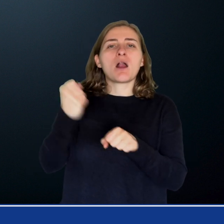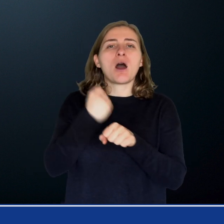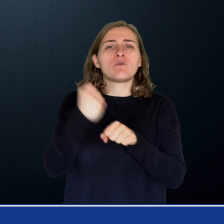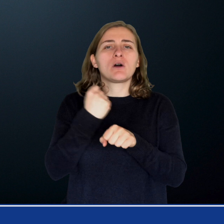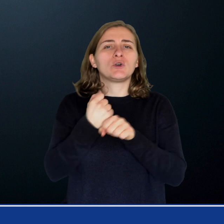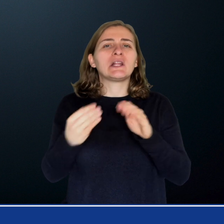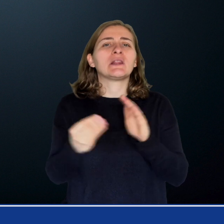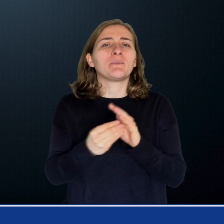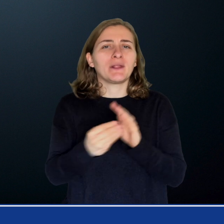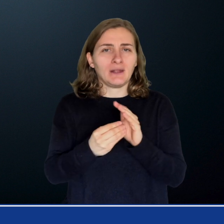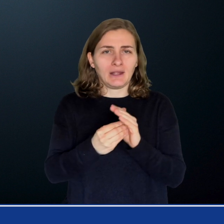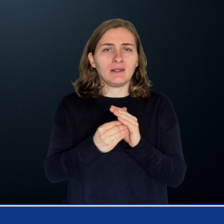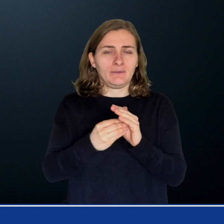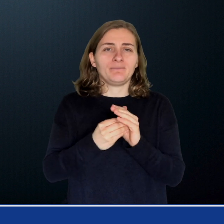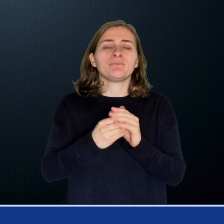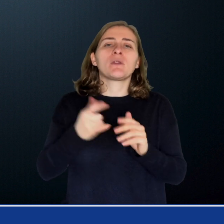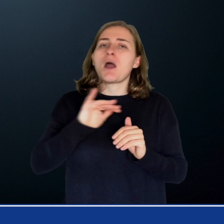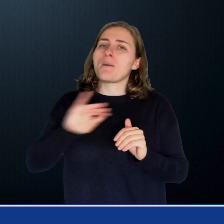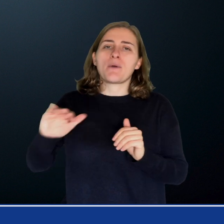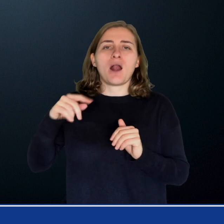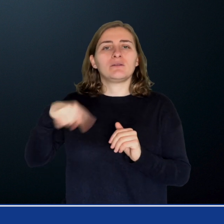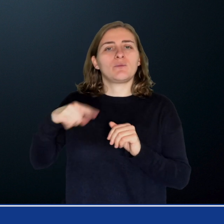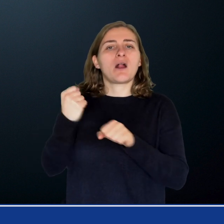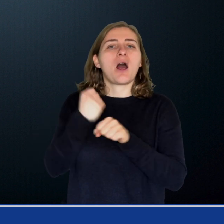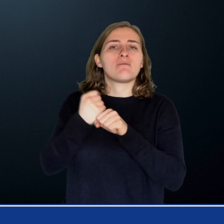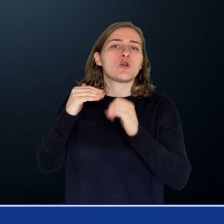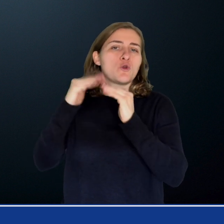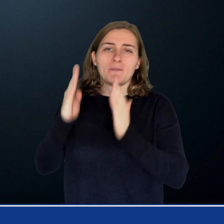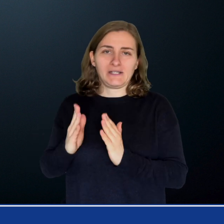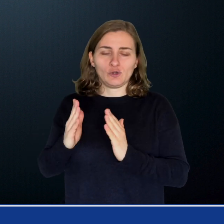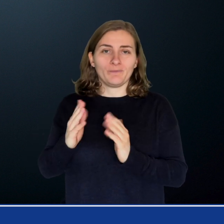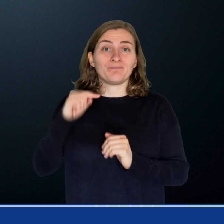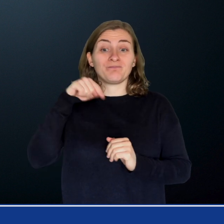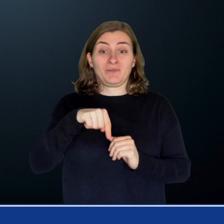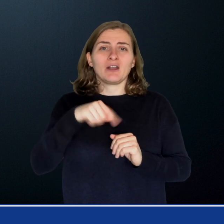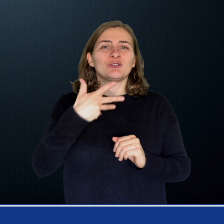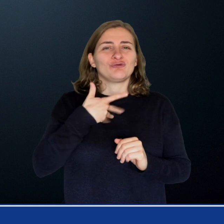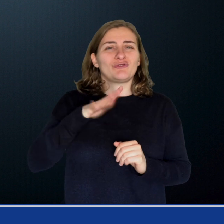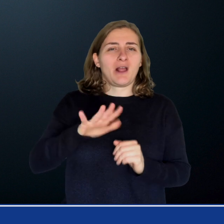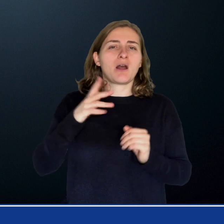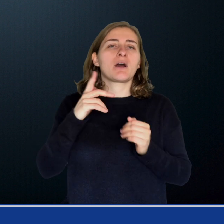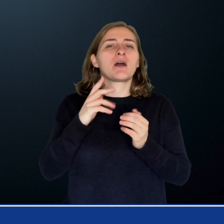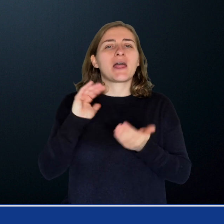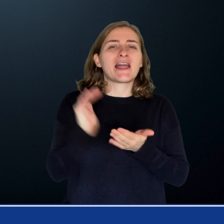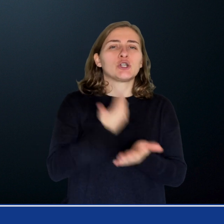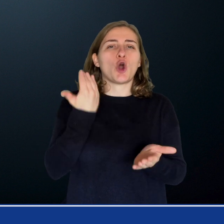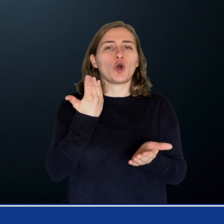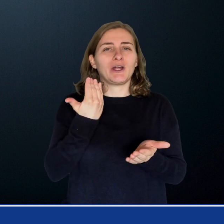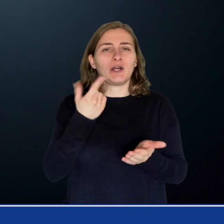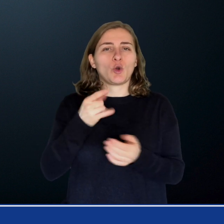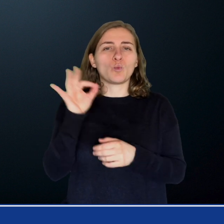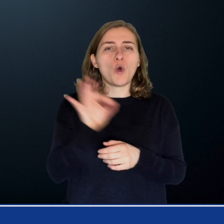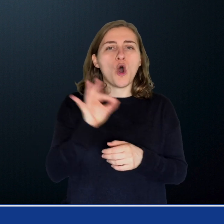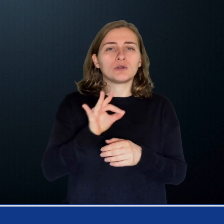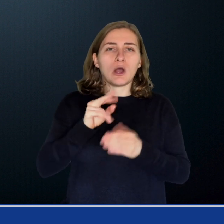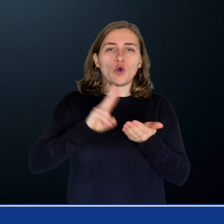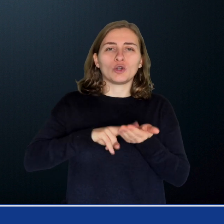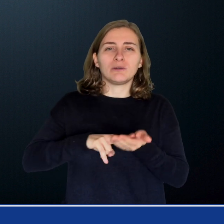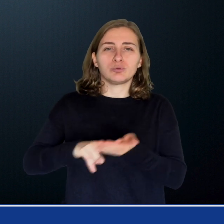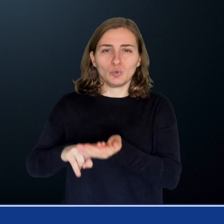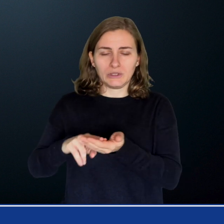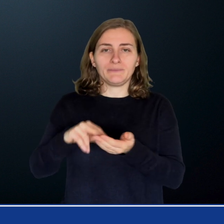L'esonero sulla quota dei contributi previdenziali a carico del lavoratore per i rapporti di lavoro dipendente